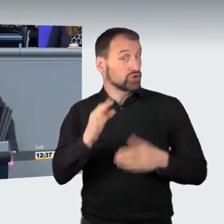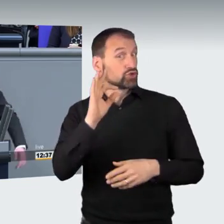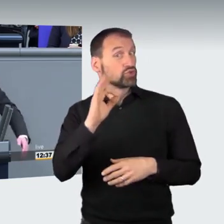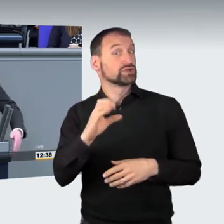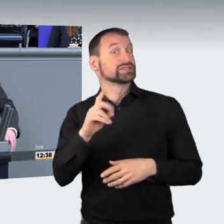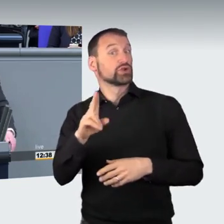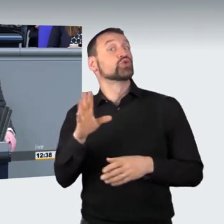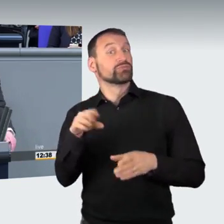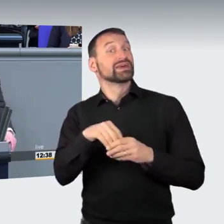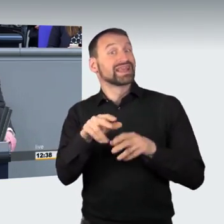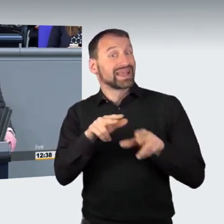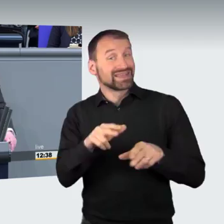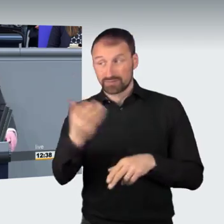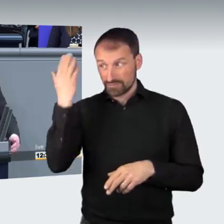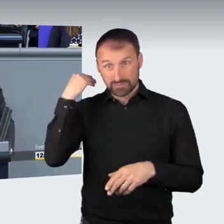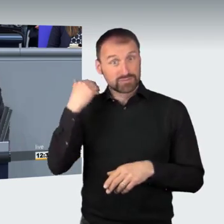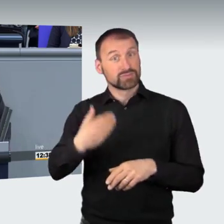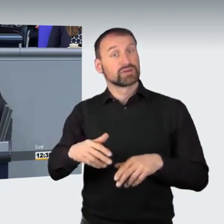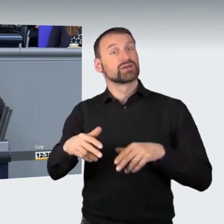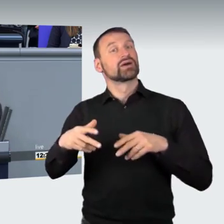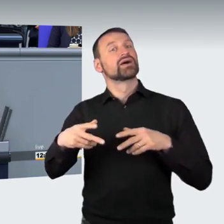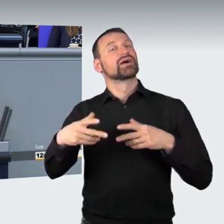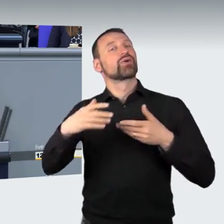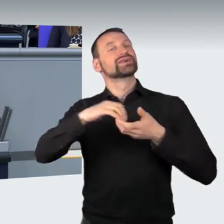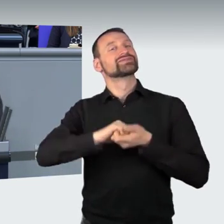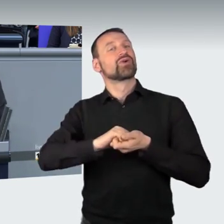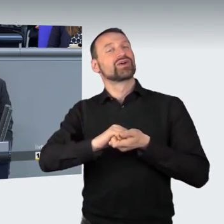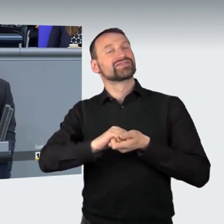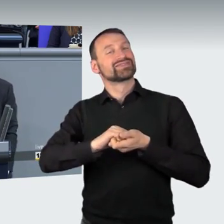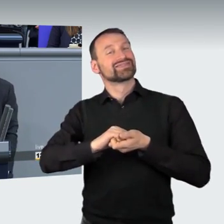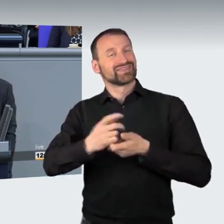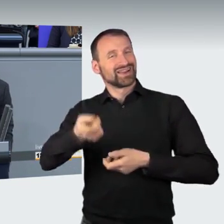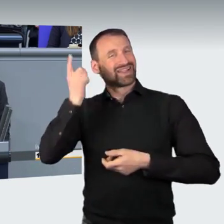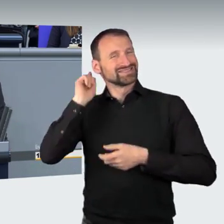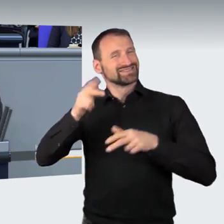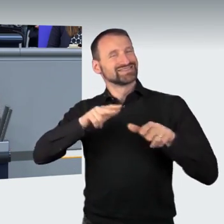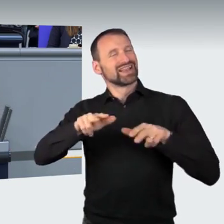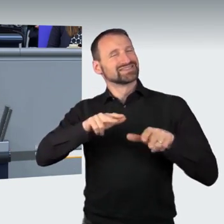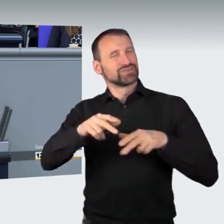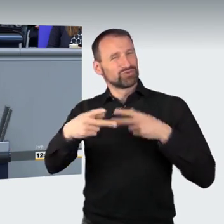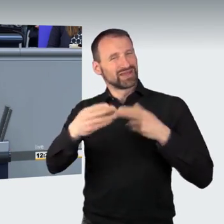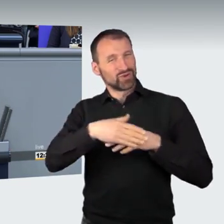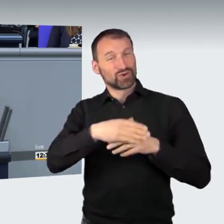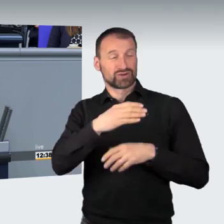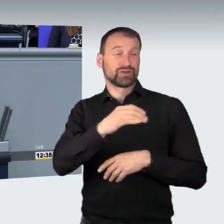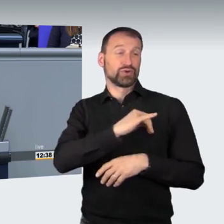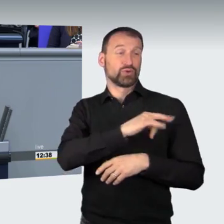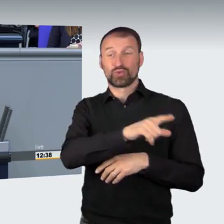(Applaus) (Zwischenrufe) Ja, meine Damen und Herren, wir haben die Mietpreisbremse